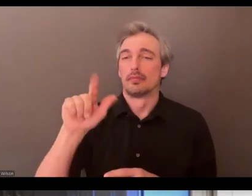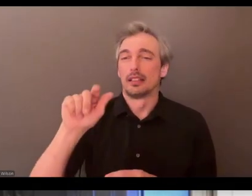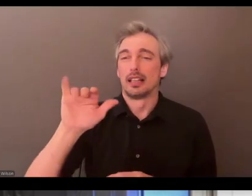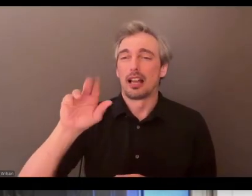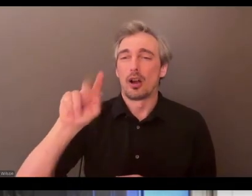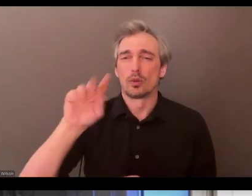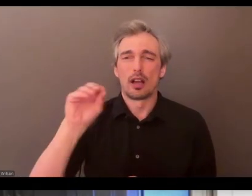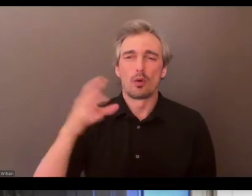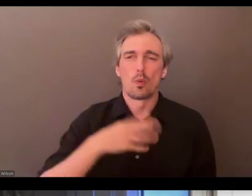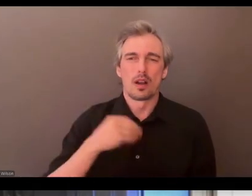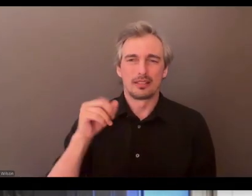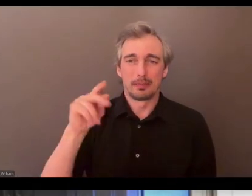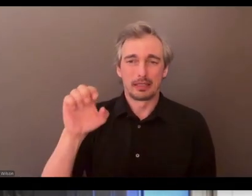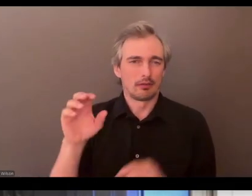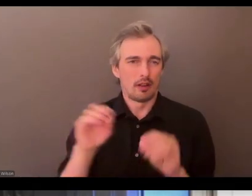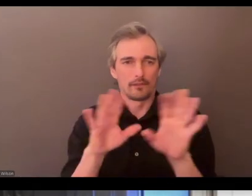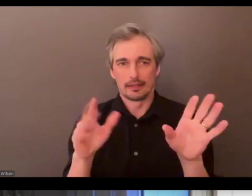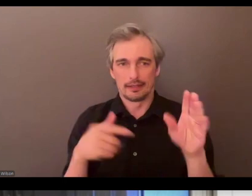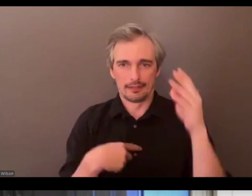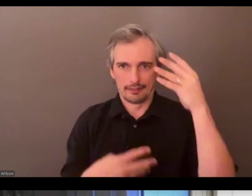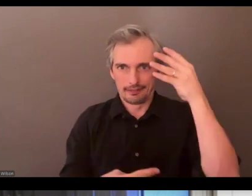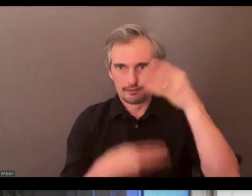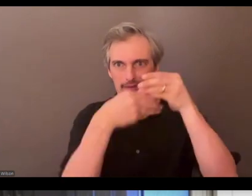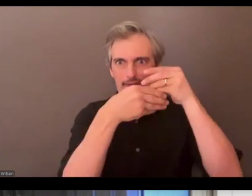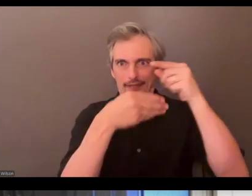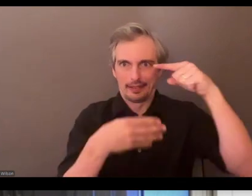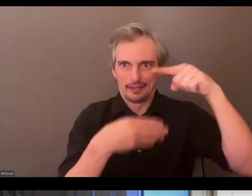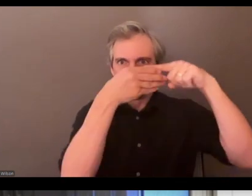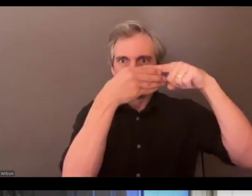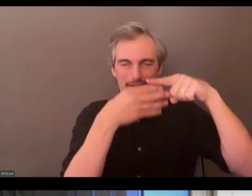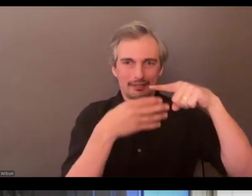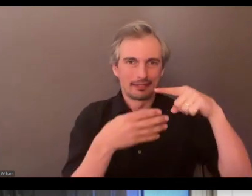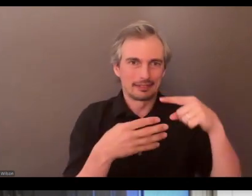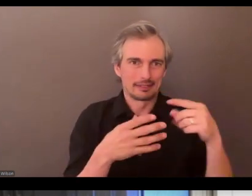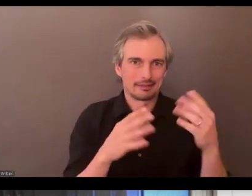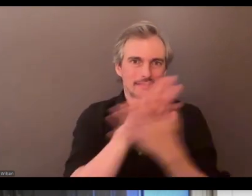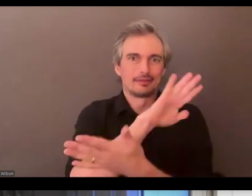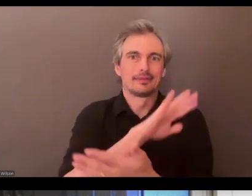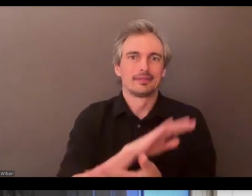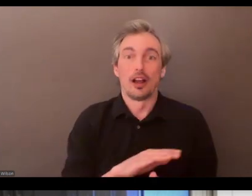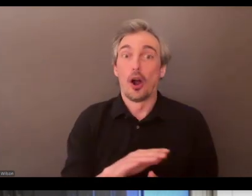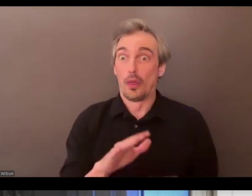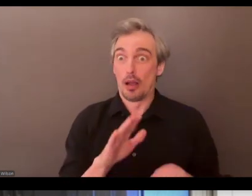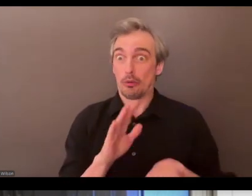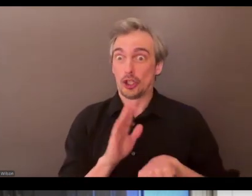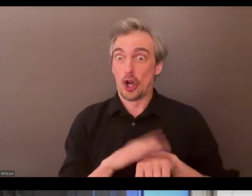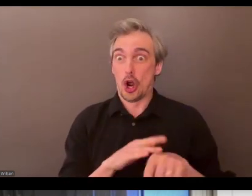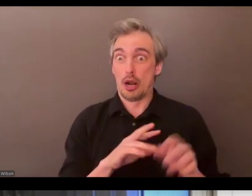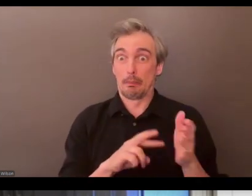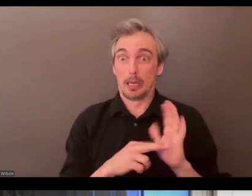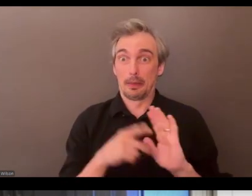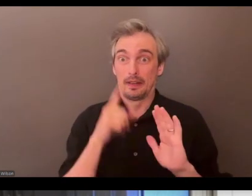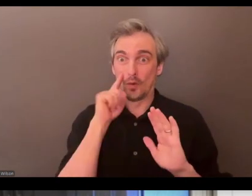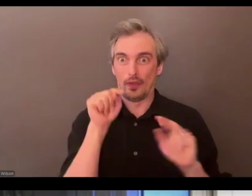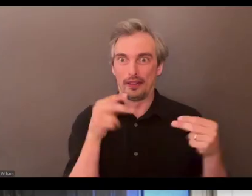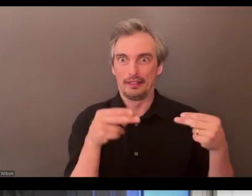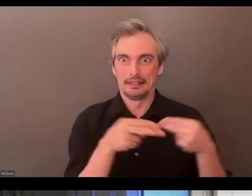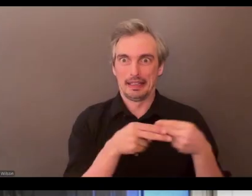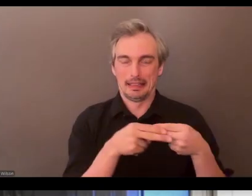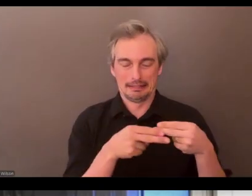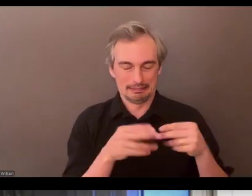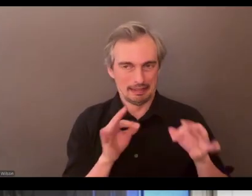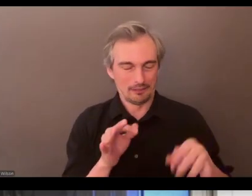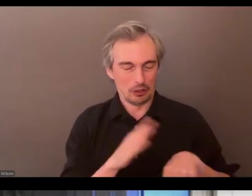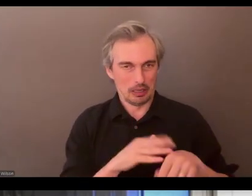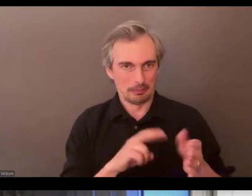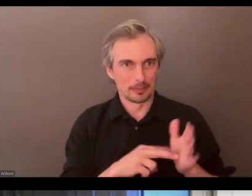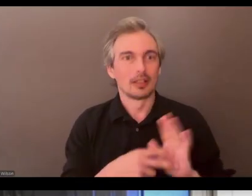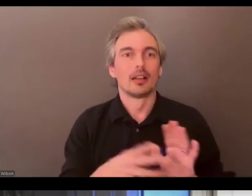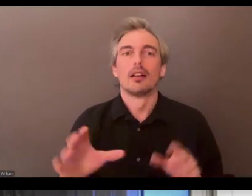このスライドでは意図的にこうしました！完全に意図的です！さて... 混 雑はデ ータ可視化における最も一般的なアクセシビリティの障壁の一つです。